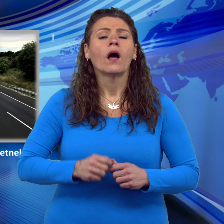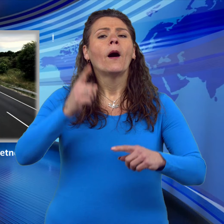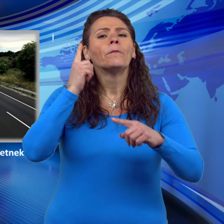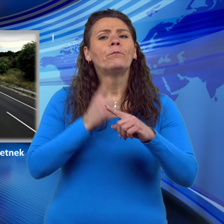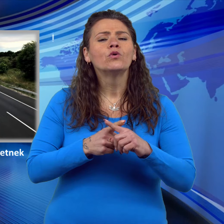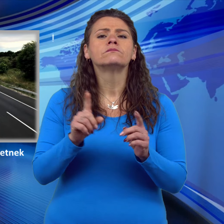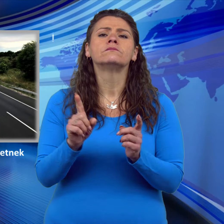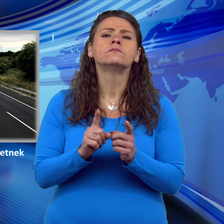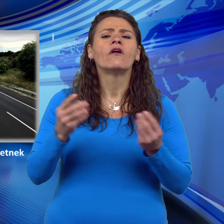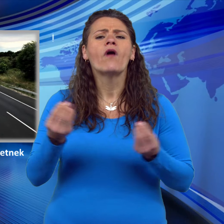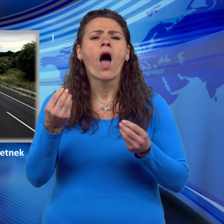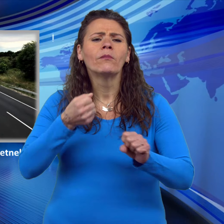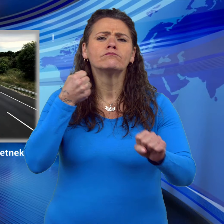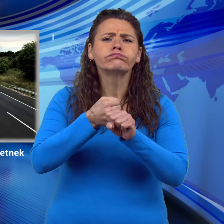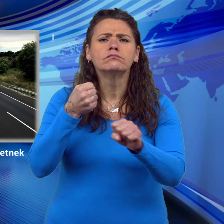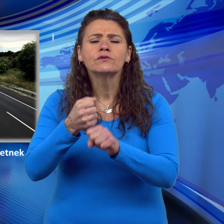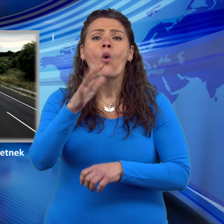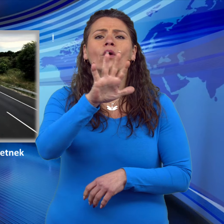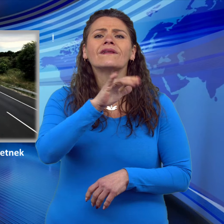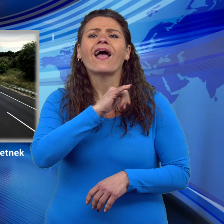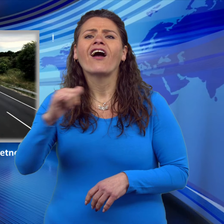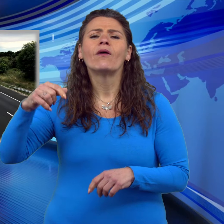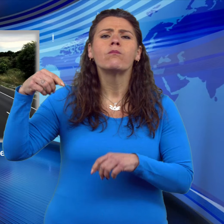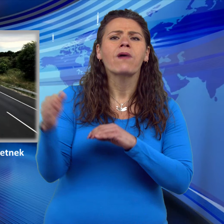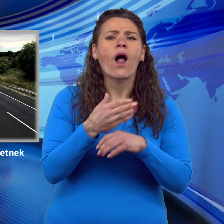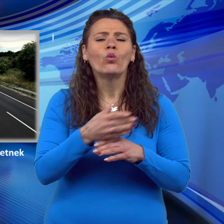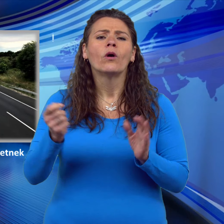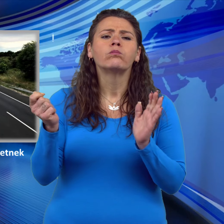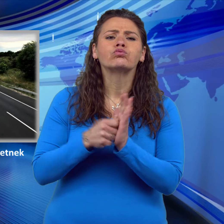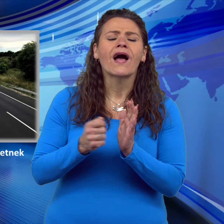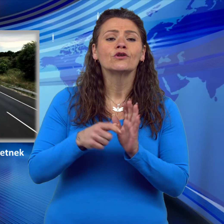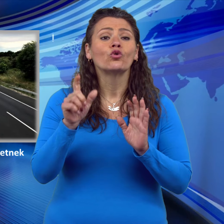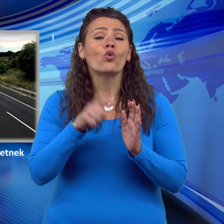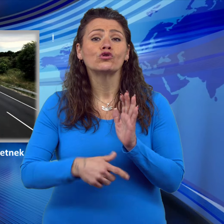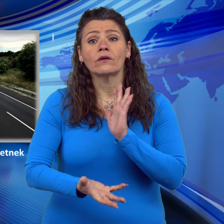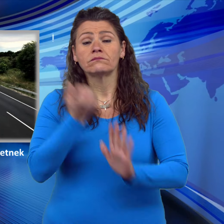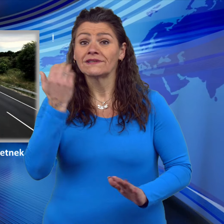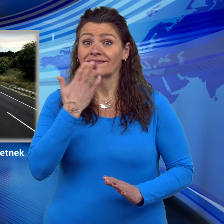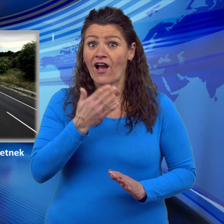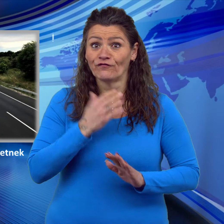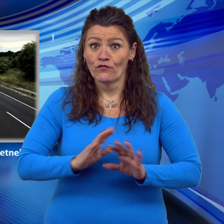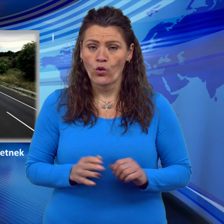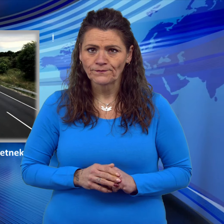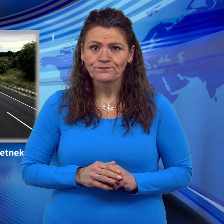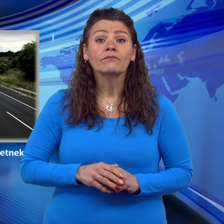vagyis az elmúlt fél évtizedben nem követett el semmi olyan komoly kihágást amiért bevonták volna a vezetői engedélyét.